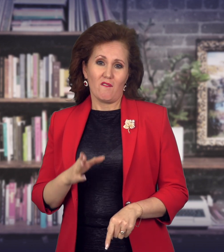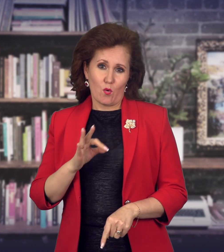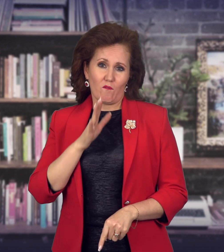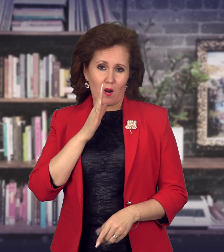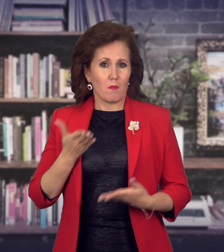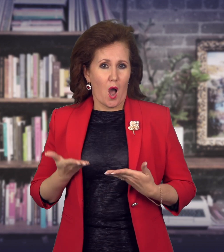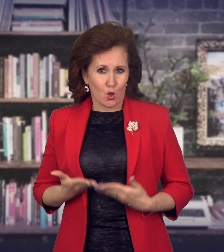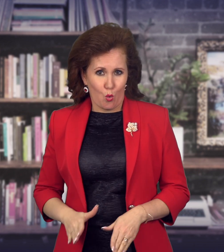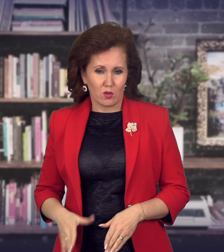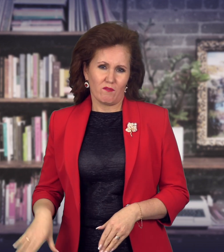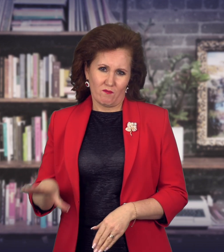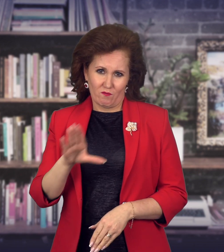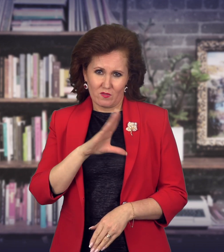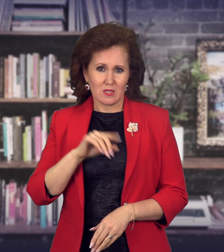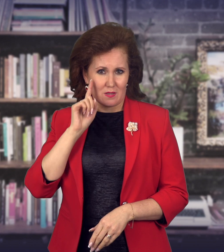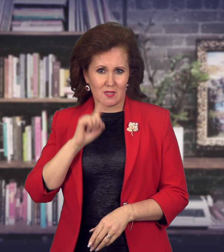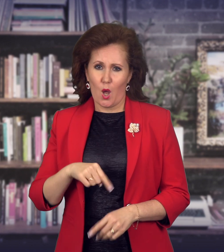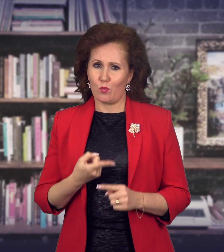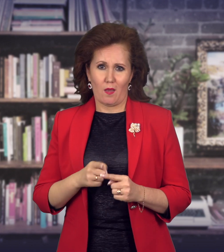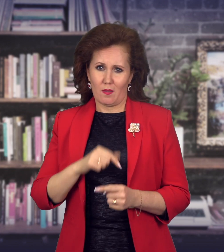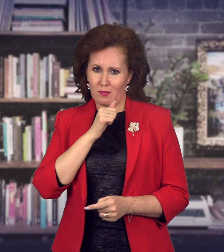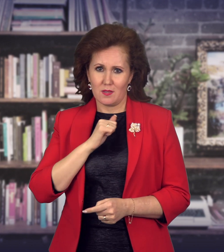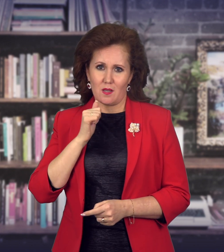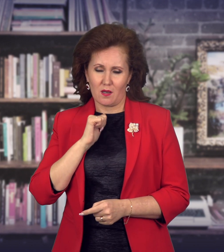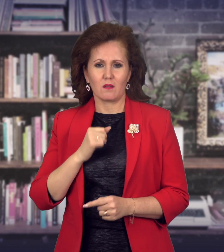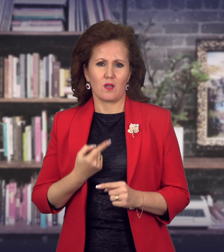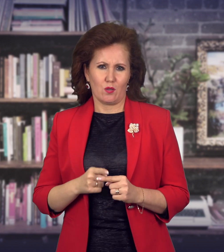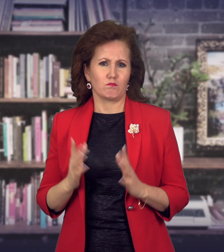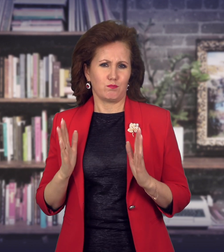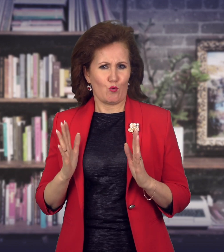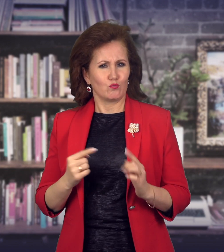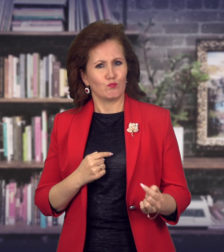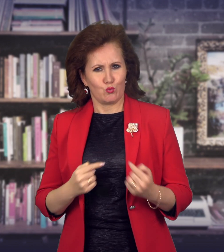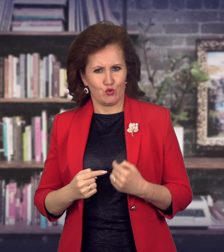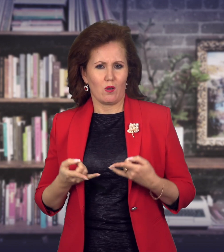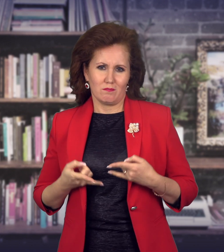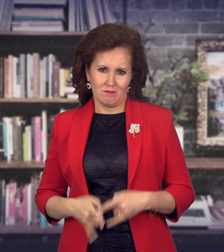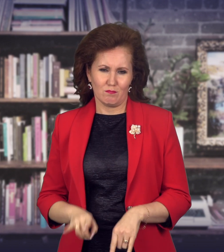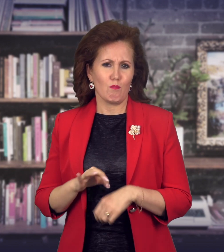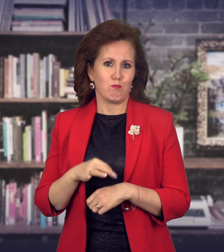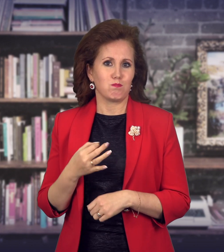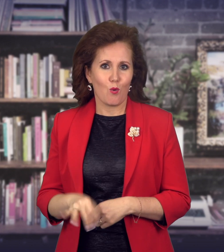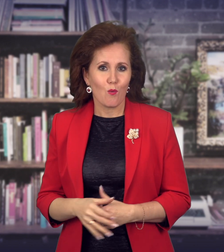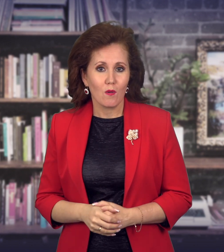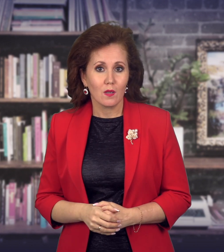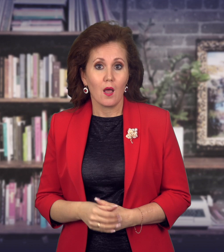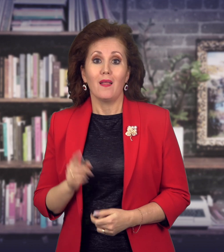Во время родов, это не секрет, женшина испытывает муки, процесс болезненный.